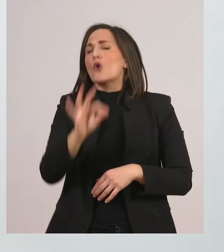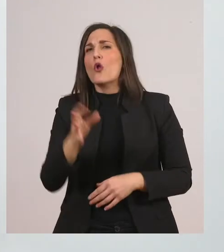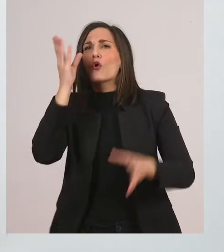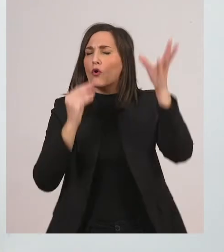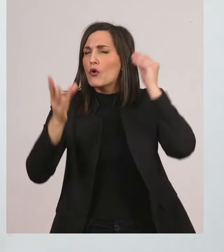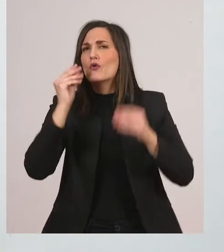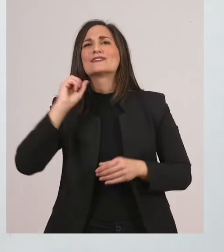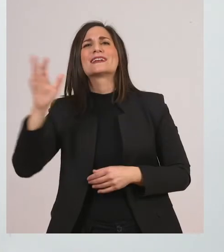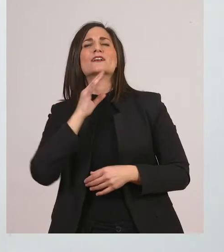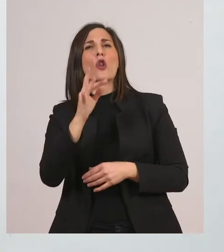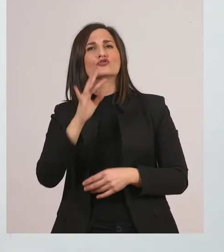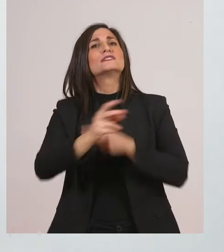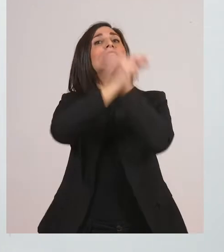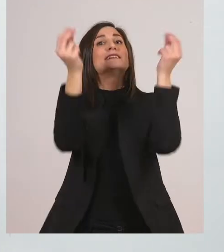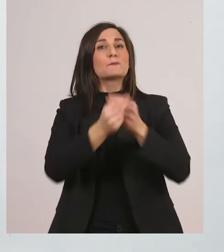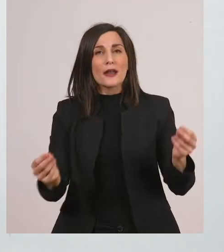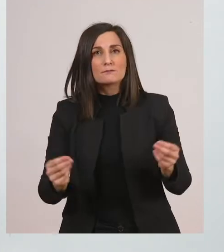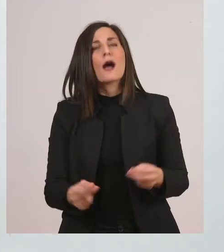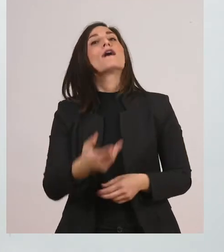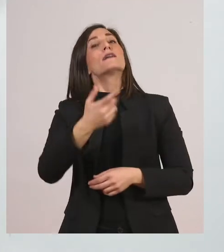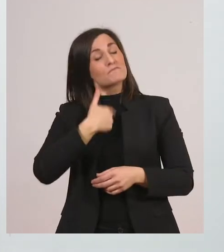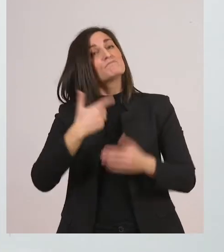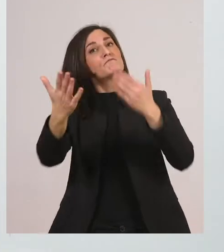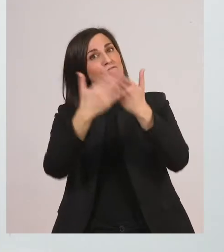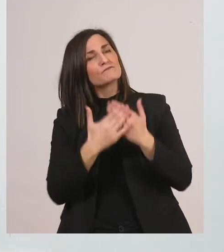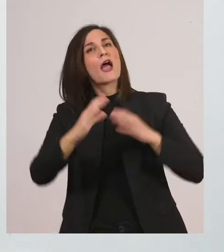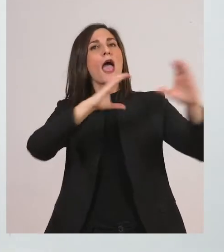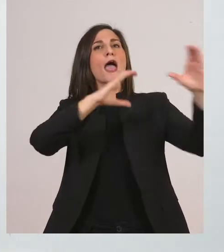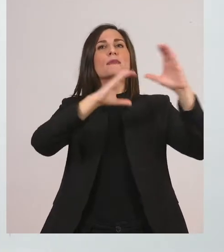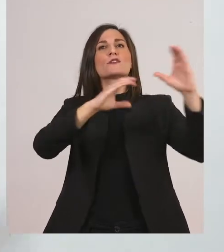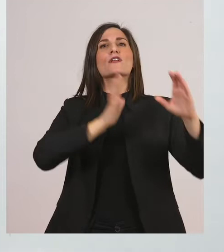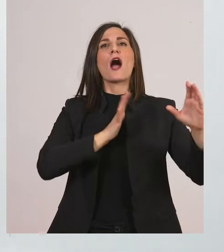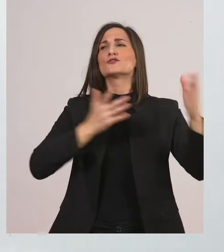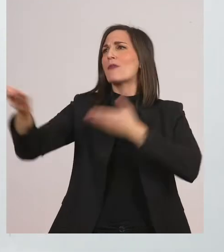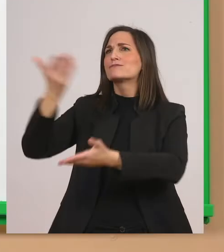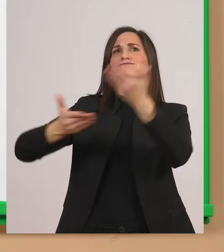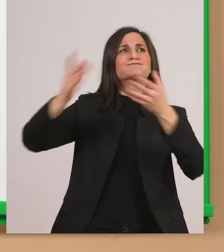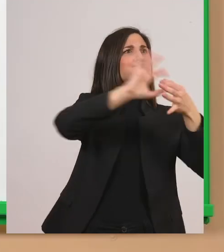το συμπέρασμά μου είναι ότι επικοινωνώ όντως με άλλους ανθρώπους... και γνωρίζω νέους πολιτισμούς.